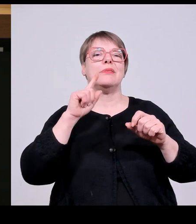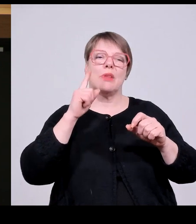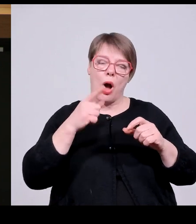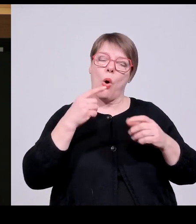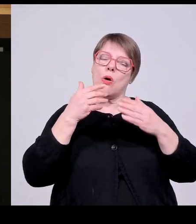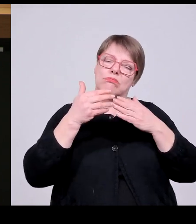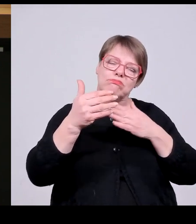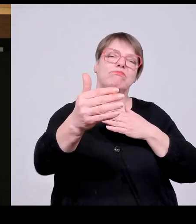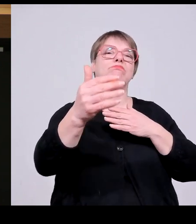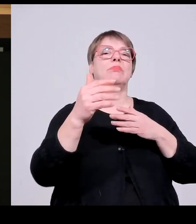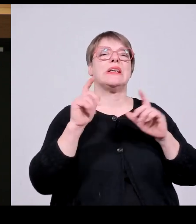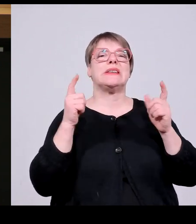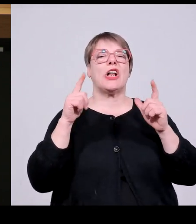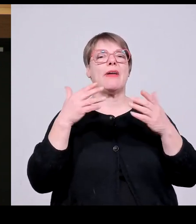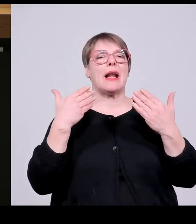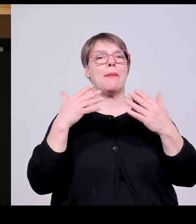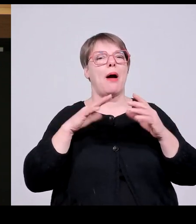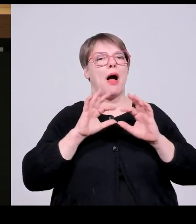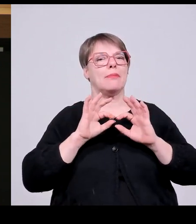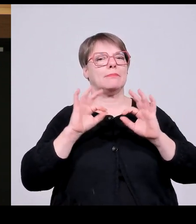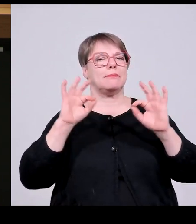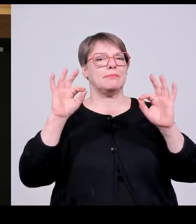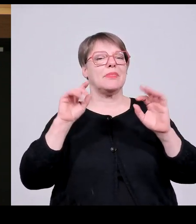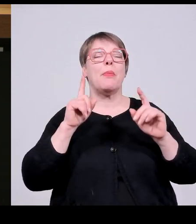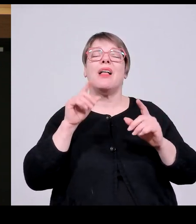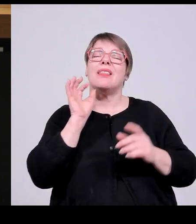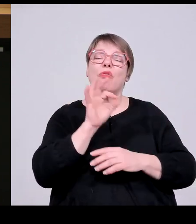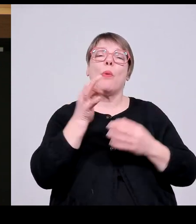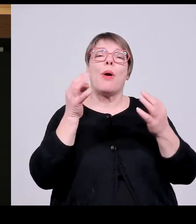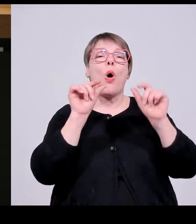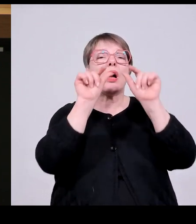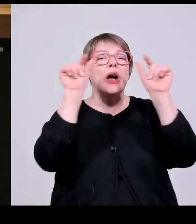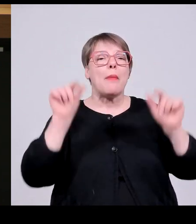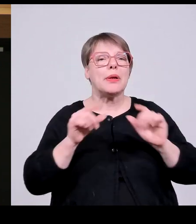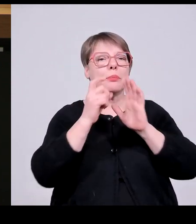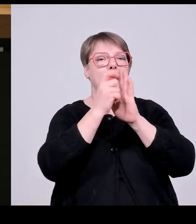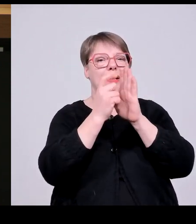in Oslo angeschaut, und ich bin außerordentlich beeindrt zurückgekehrt.